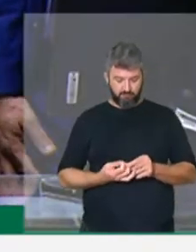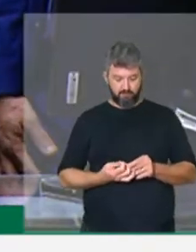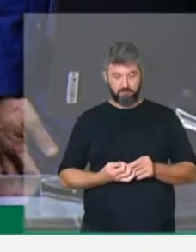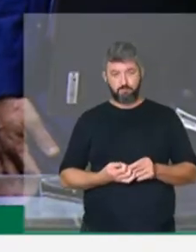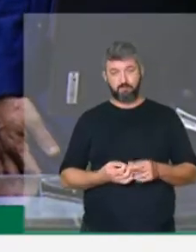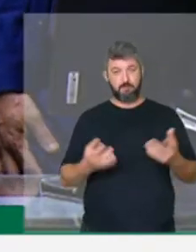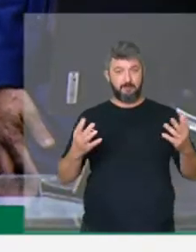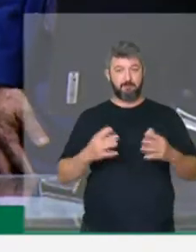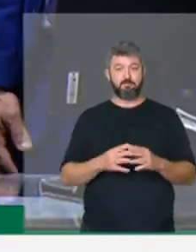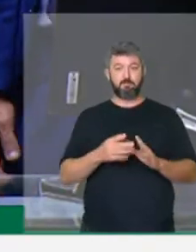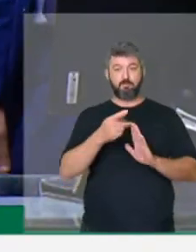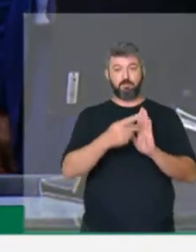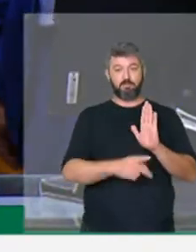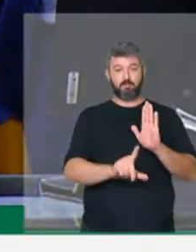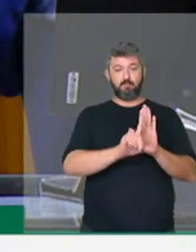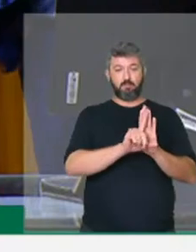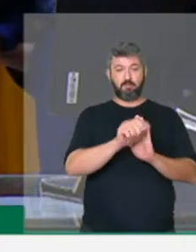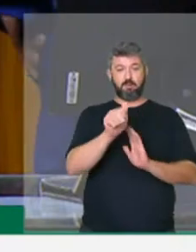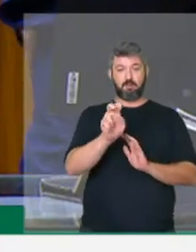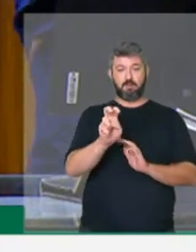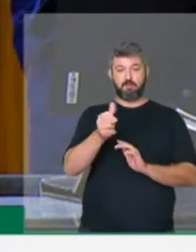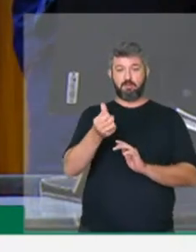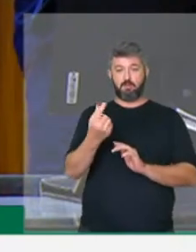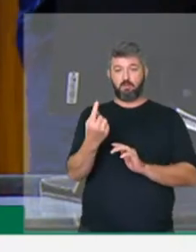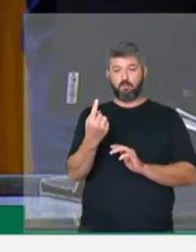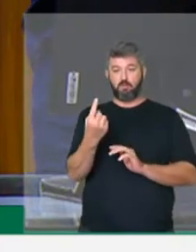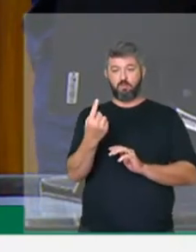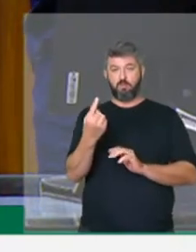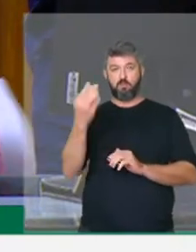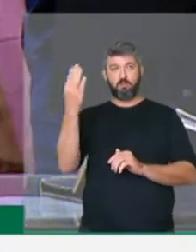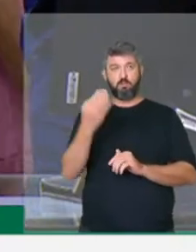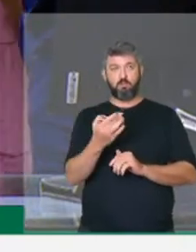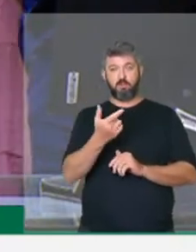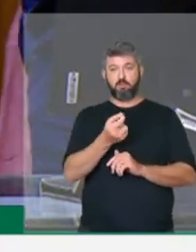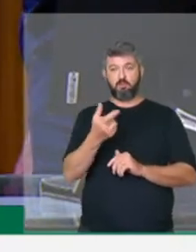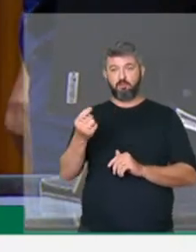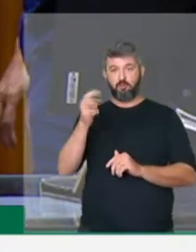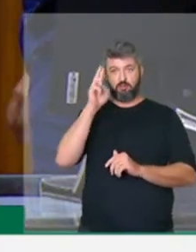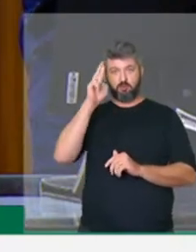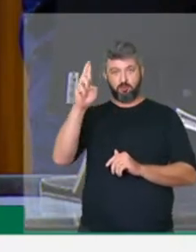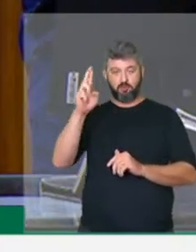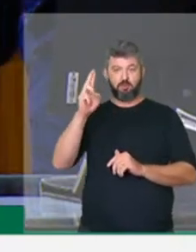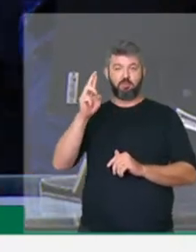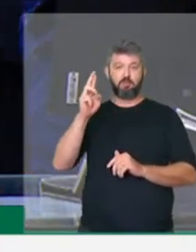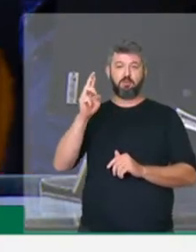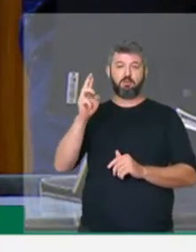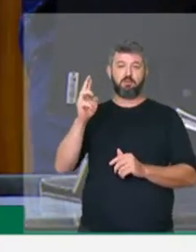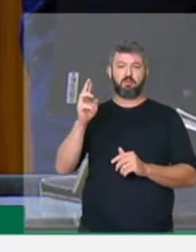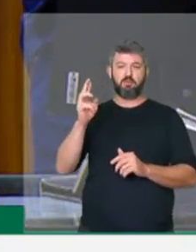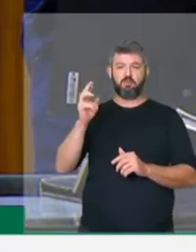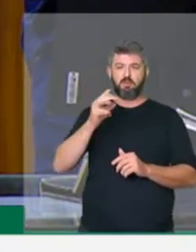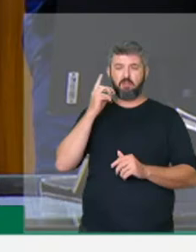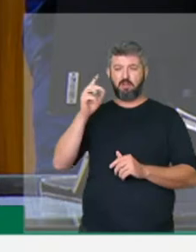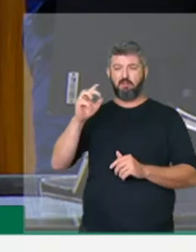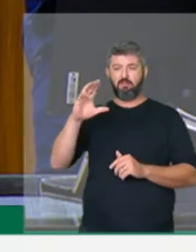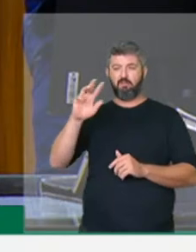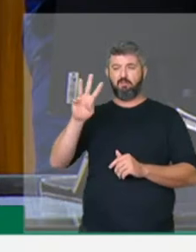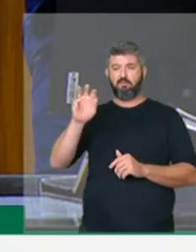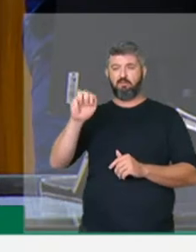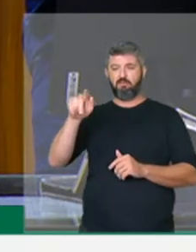N° 1561/20, QUE INSTITUI LOTERIA DA SAÚDE, COMO NORMA... LOTERIA DE PROGNÓSTICO NUMÉRICO COM DESTINAÇÃO DOS RECURSOS DE